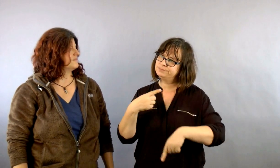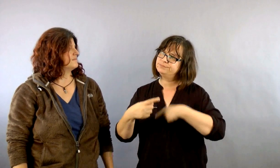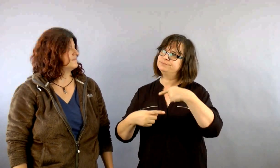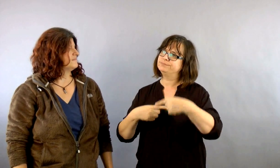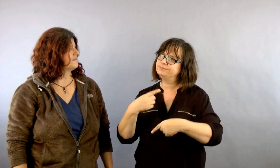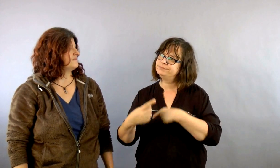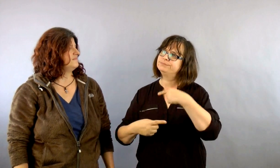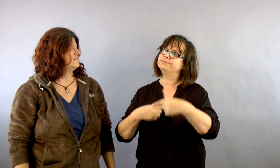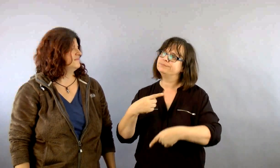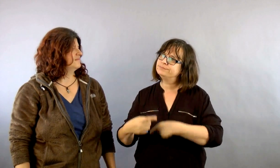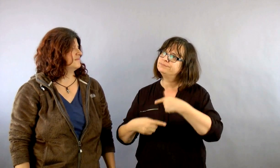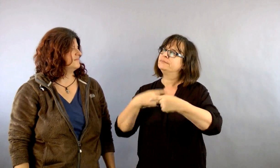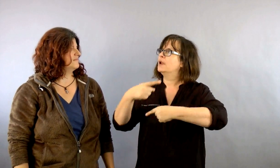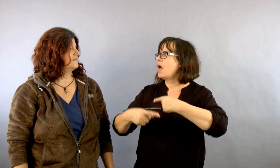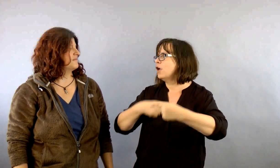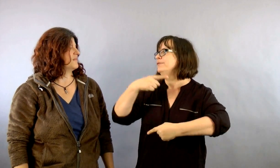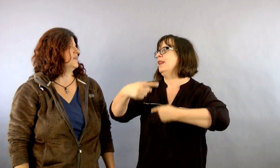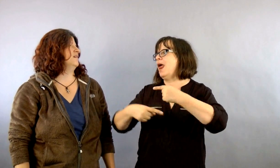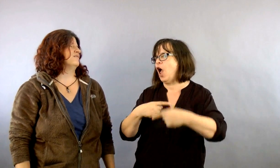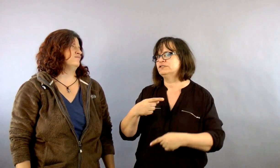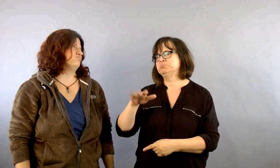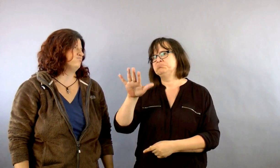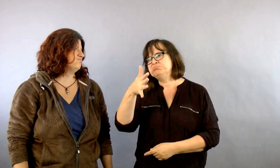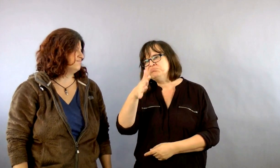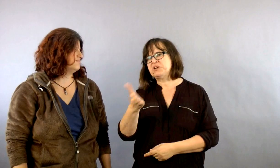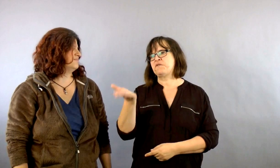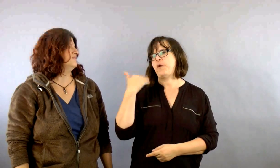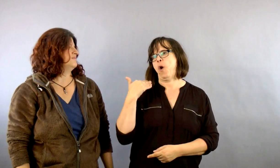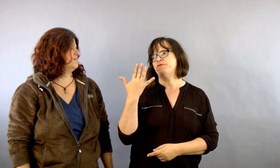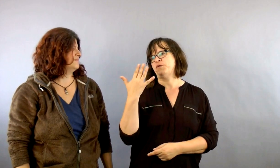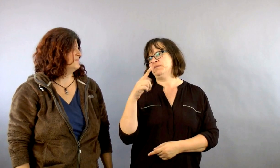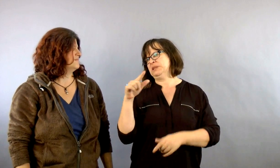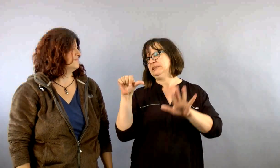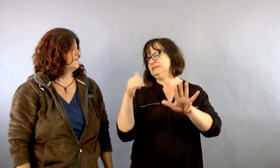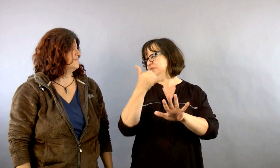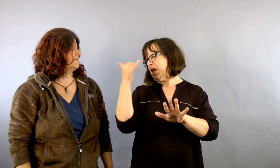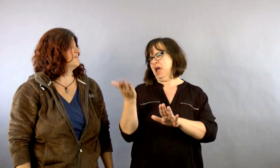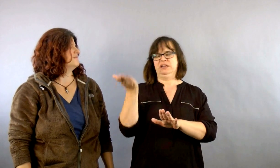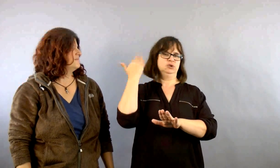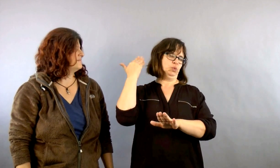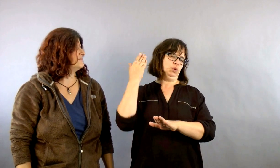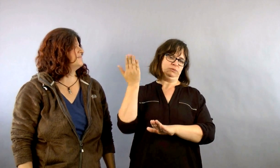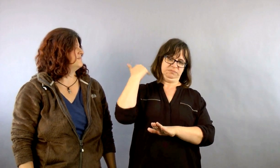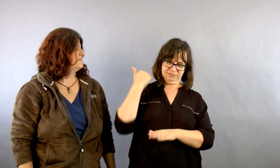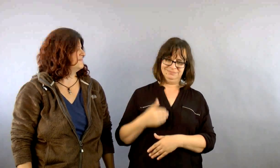Dieser Antrag lief, bis erst vor 5-6 Jahren